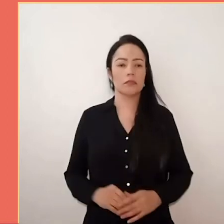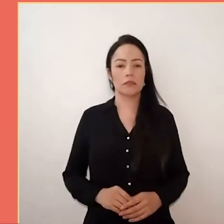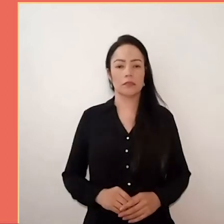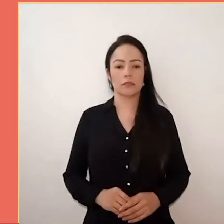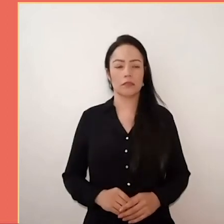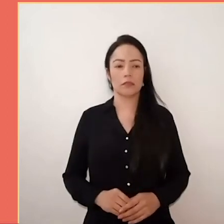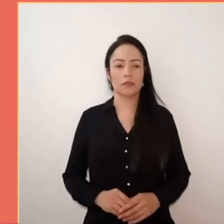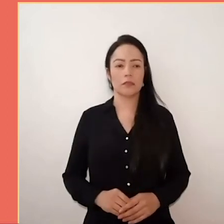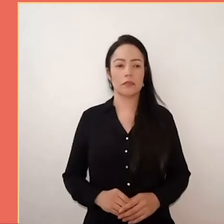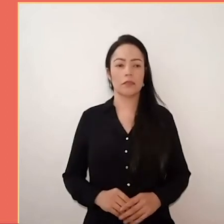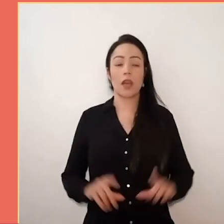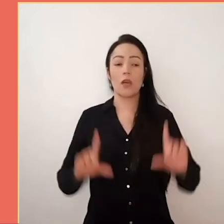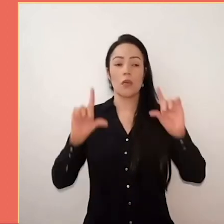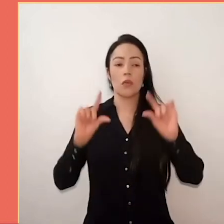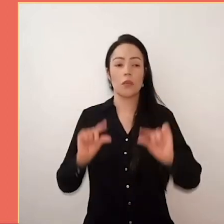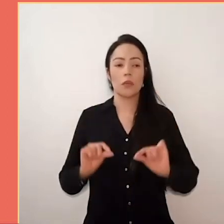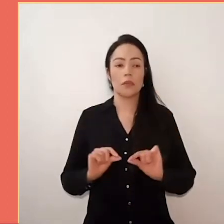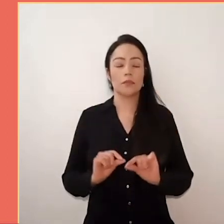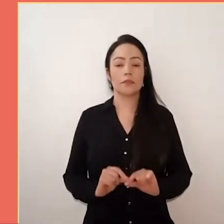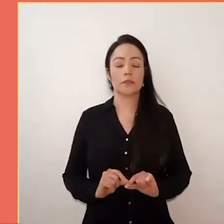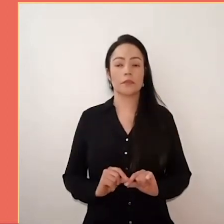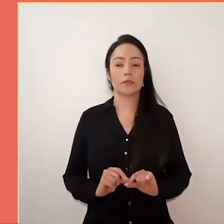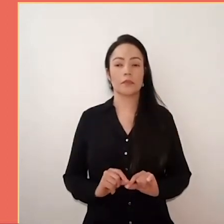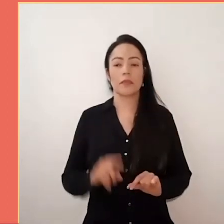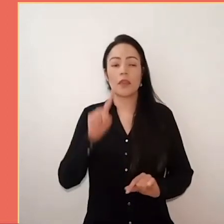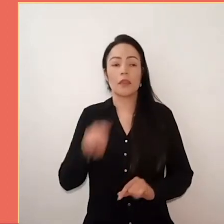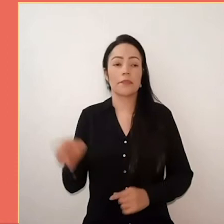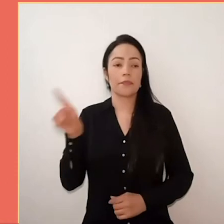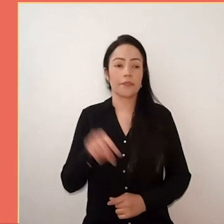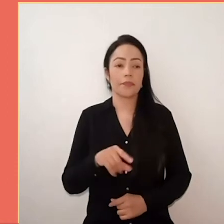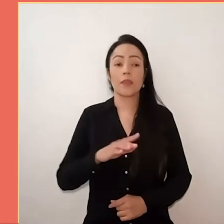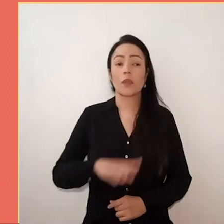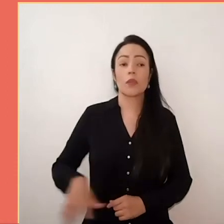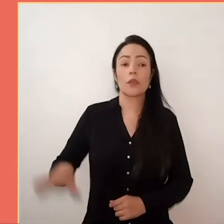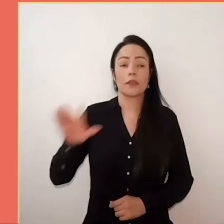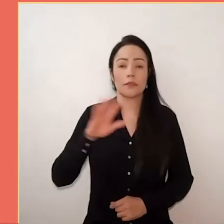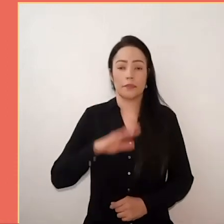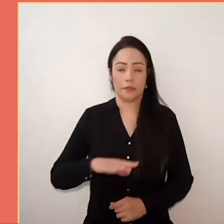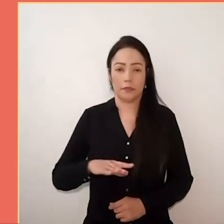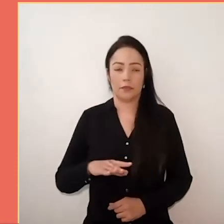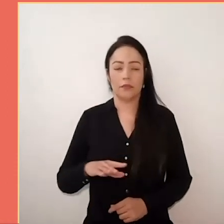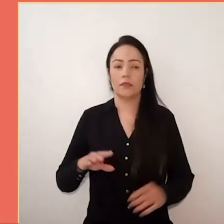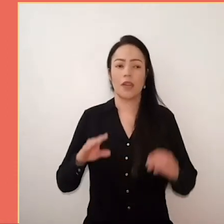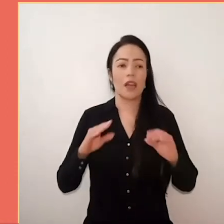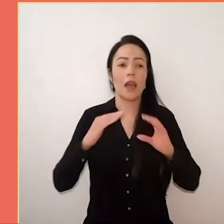diminui e anula toda a mensagem do conto.